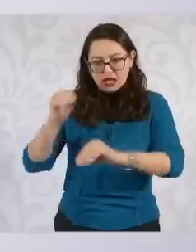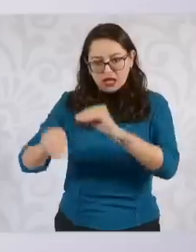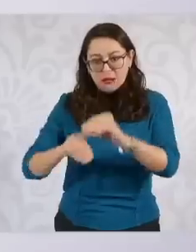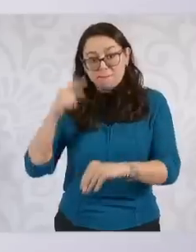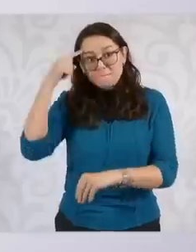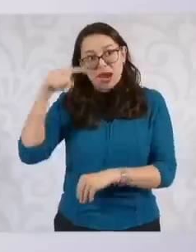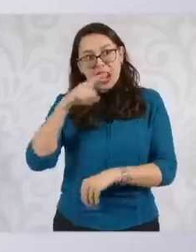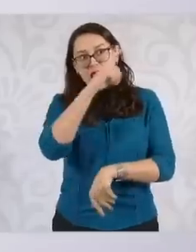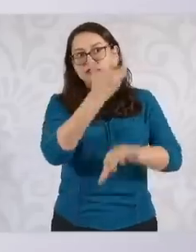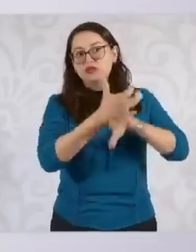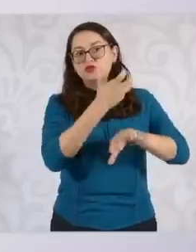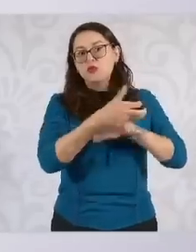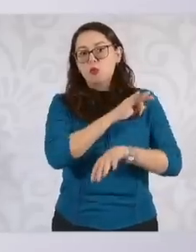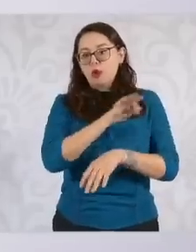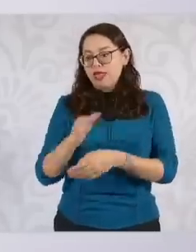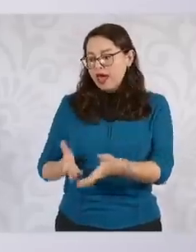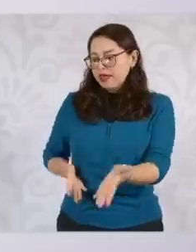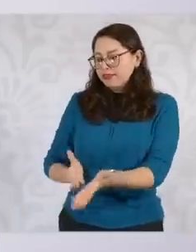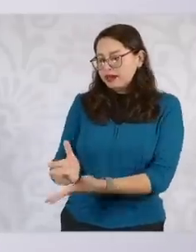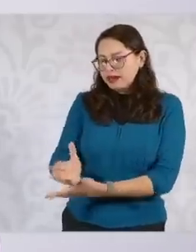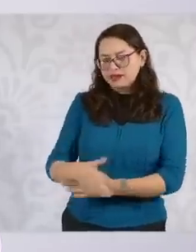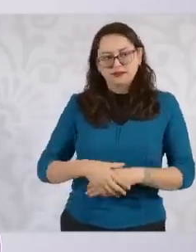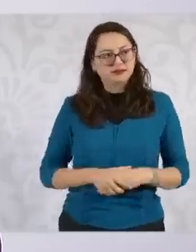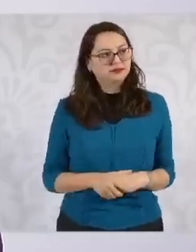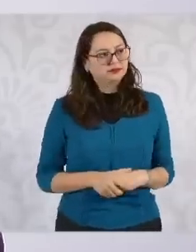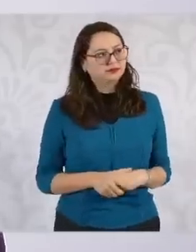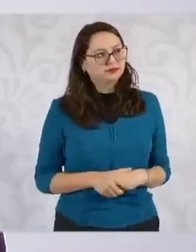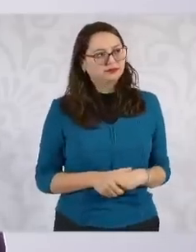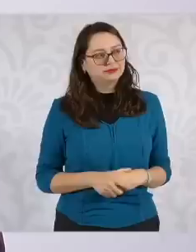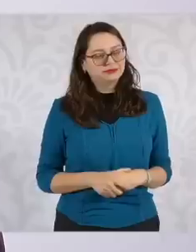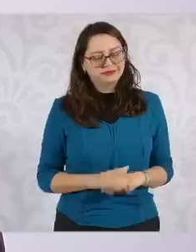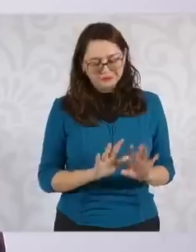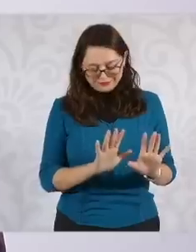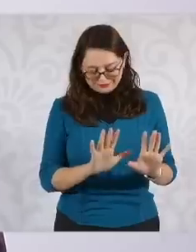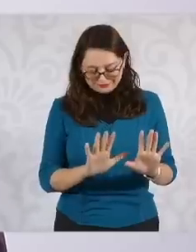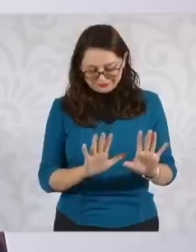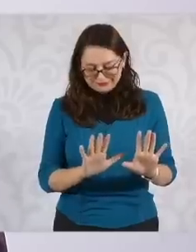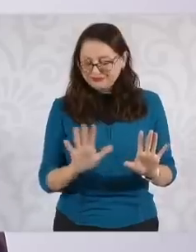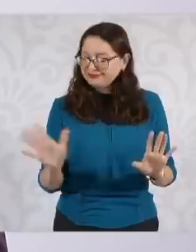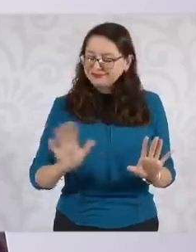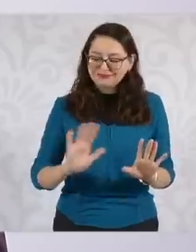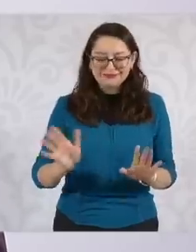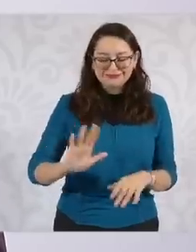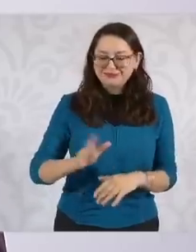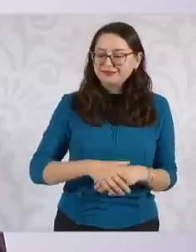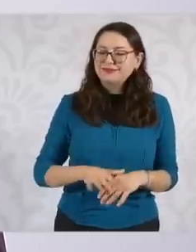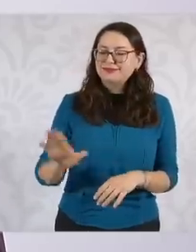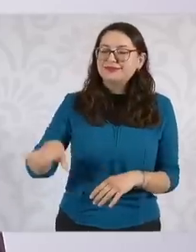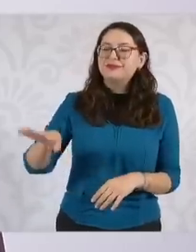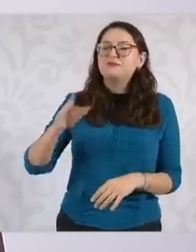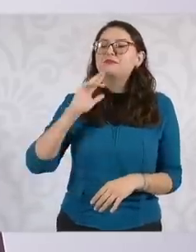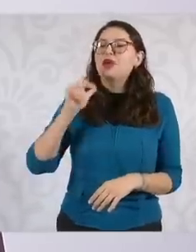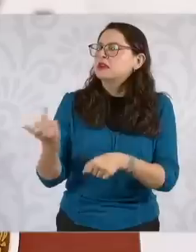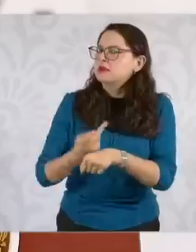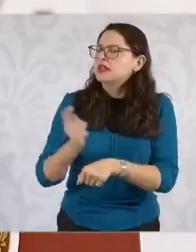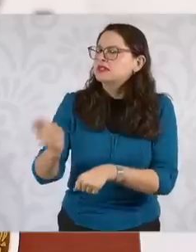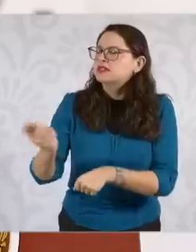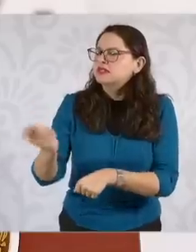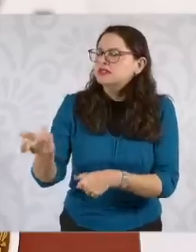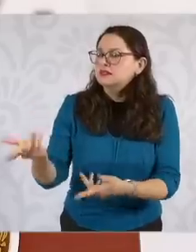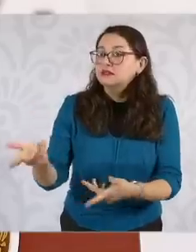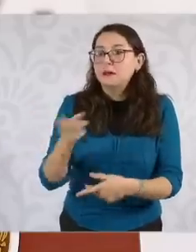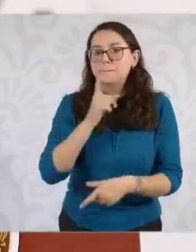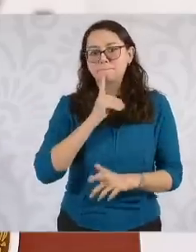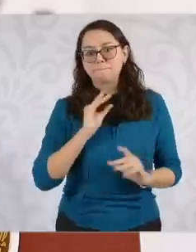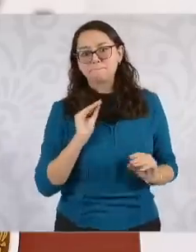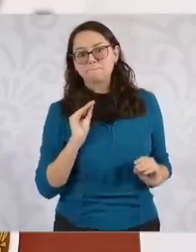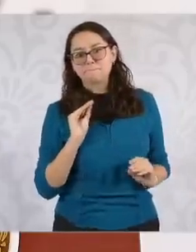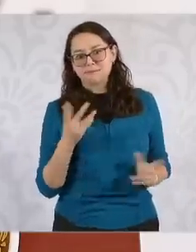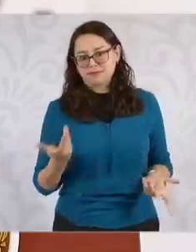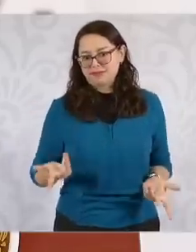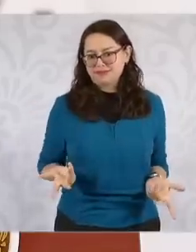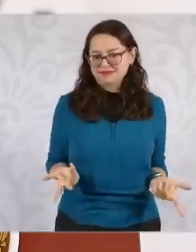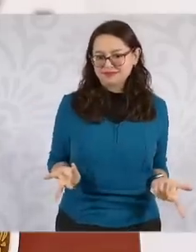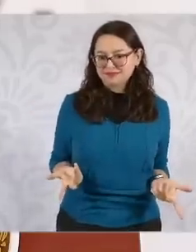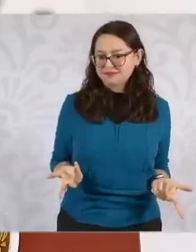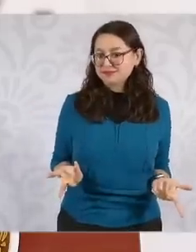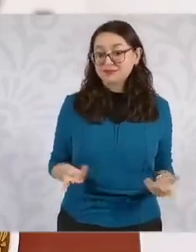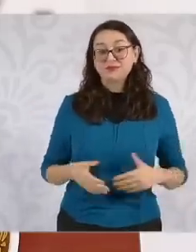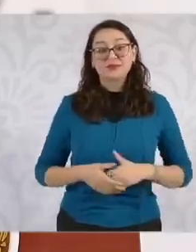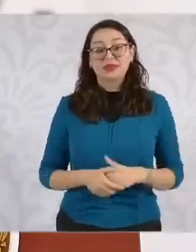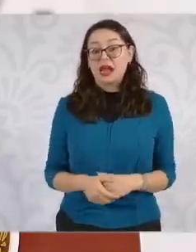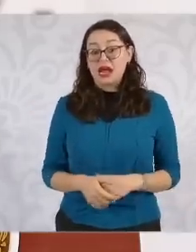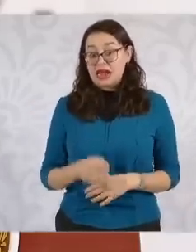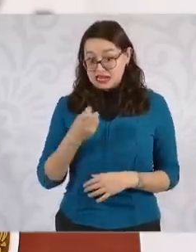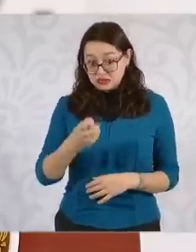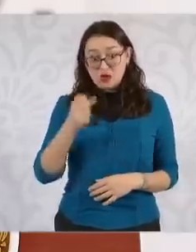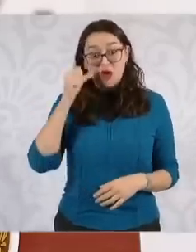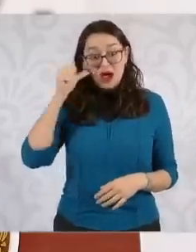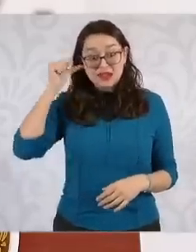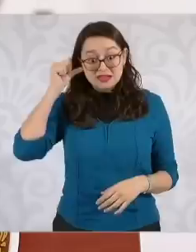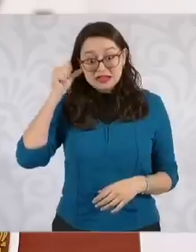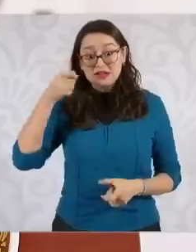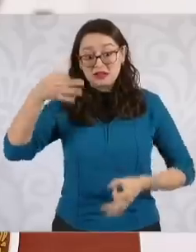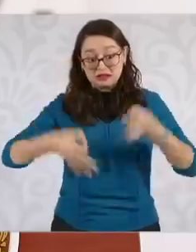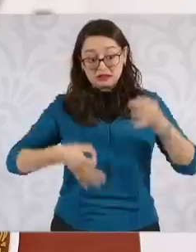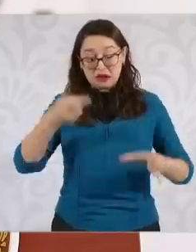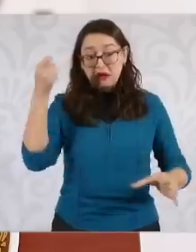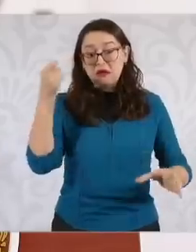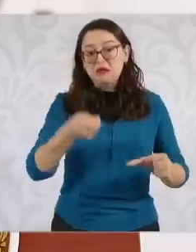inmobiliario Y a lo que nos debe llevar es un análisis profundo de lo que fue ese periodo